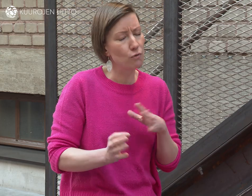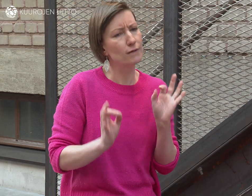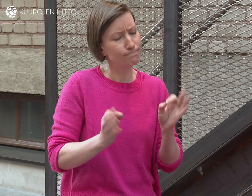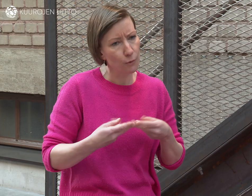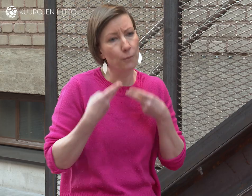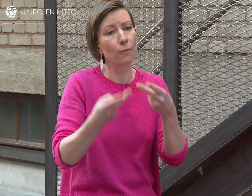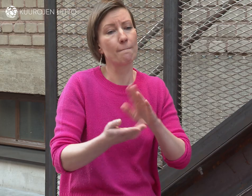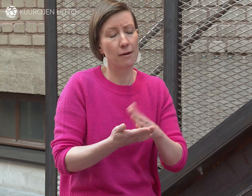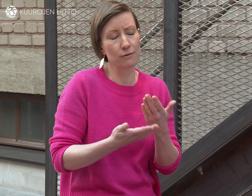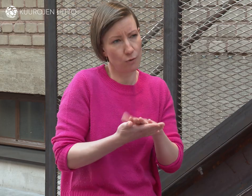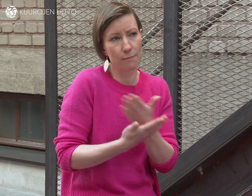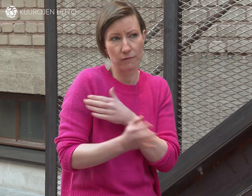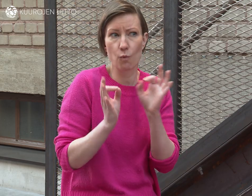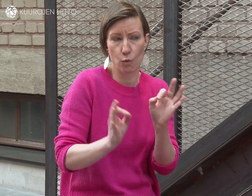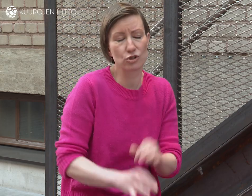Haluamme saada tulkkauspalvelun toimivaksi.